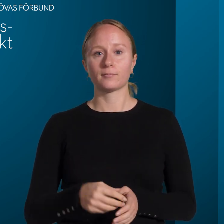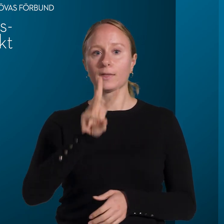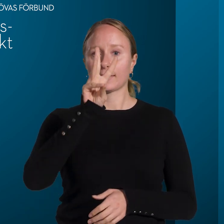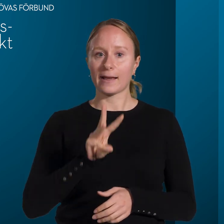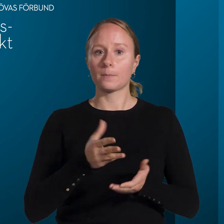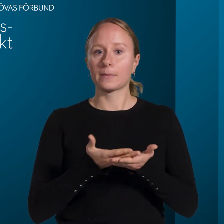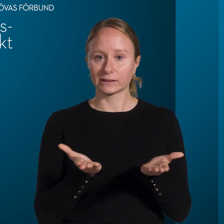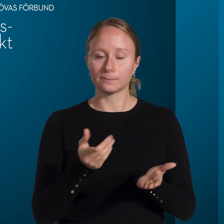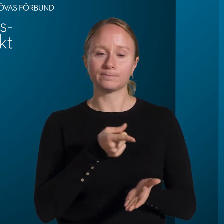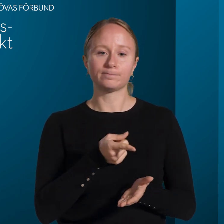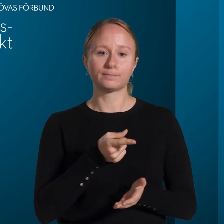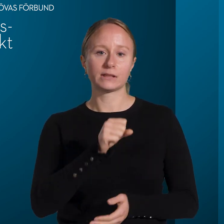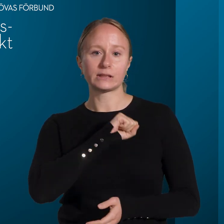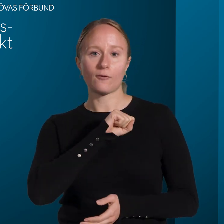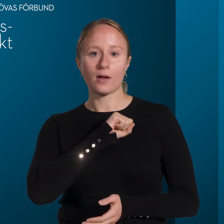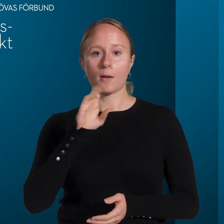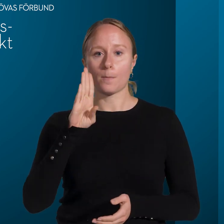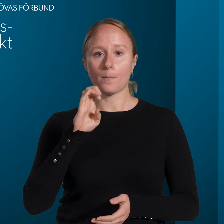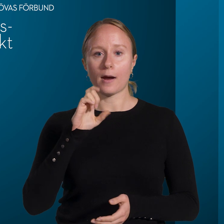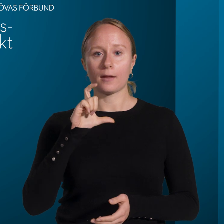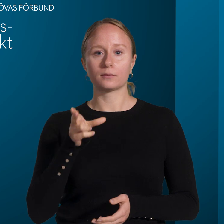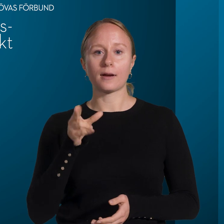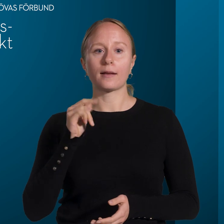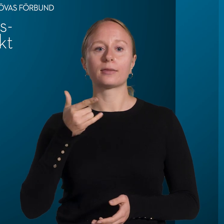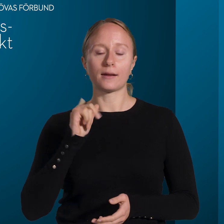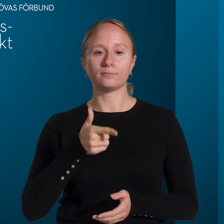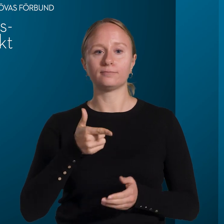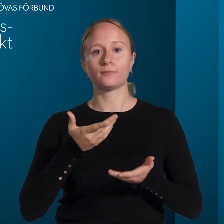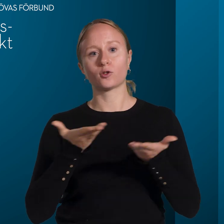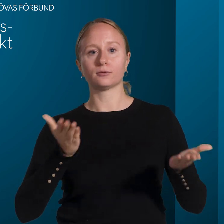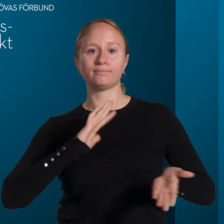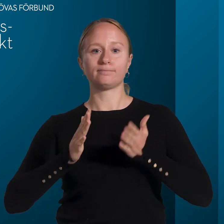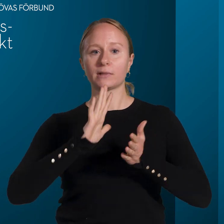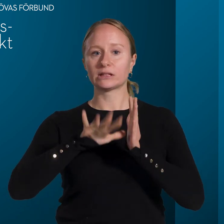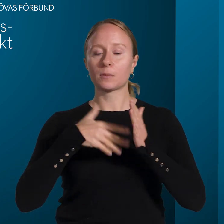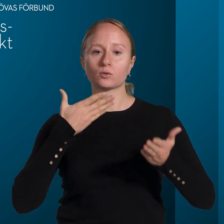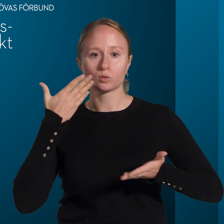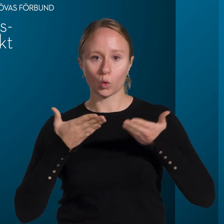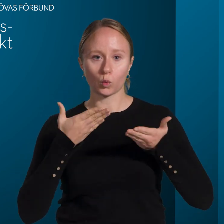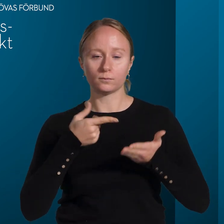Silvia Belghiti framför den teckenspråkiga sången -